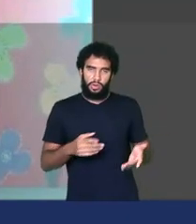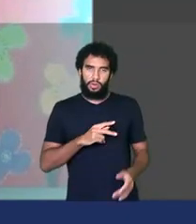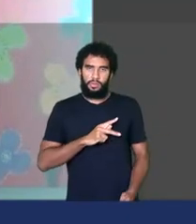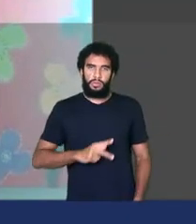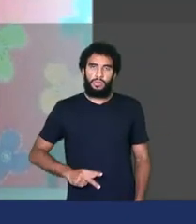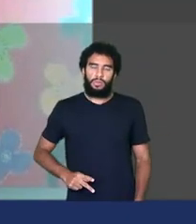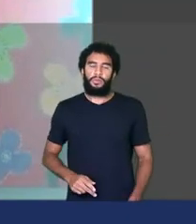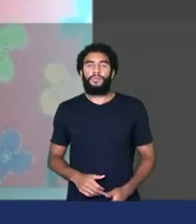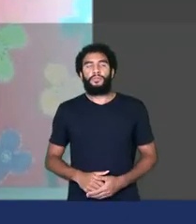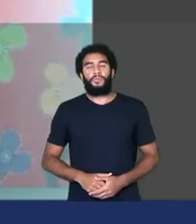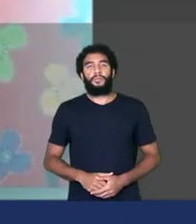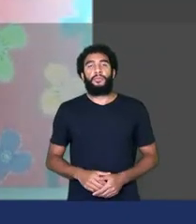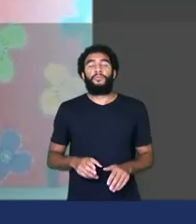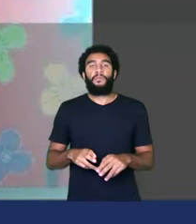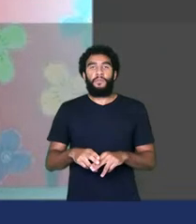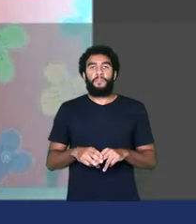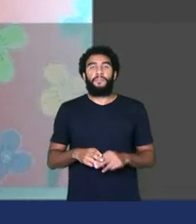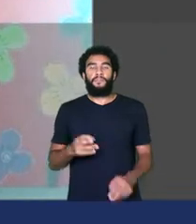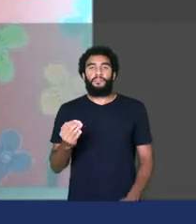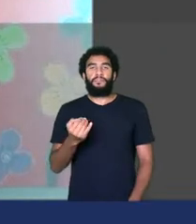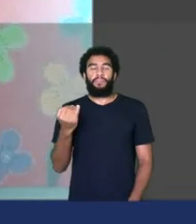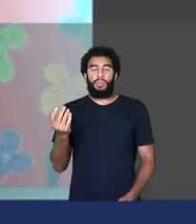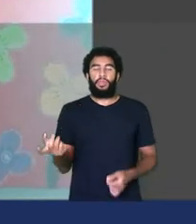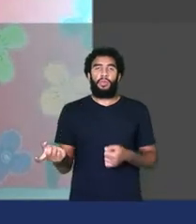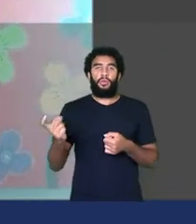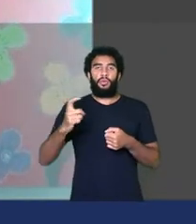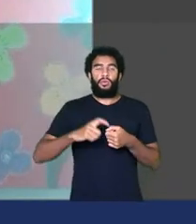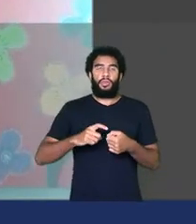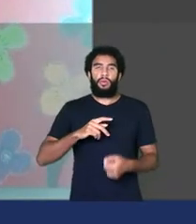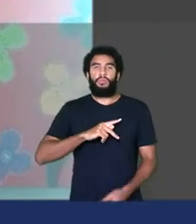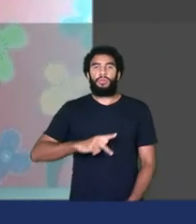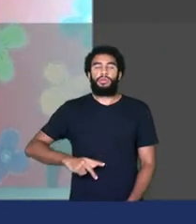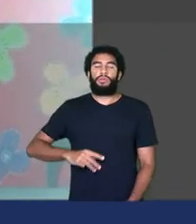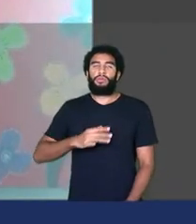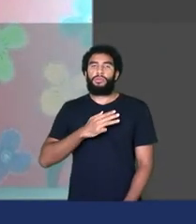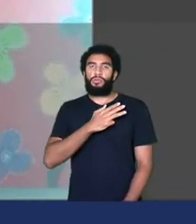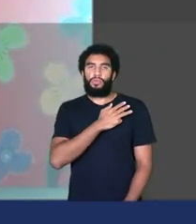ESTÁ NO PODER. POR TUDO ISSO, PRESIDENTE CÉ LIO, É IMPORTANTE A VOLTA DE LULA, É IMPORTANTE A VOLTA DE UM